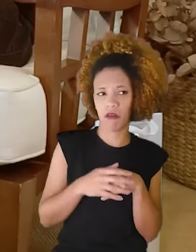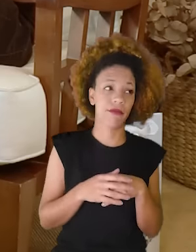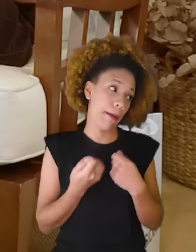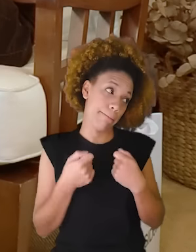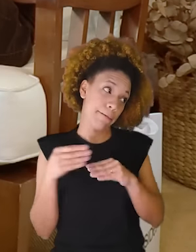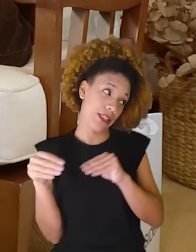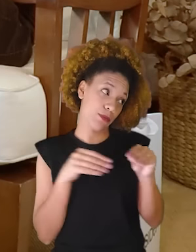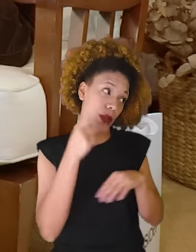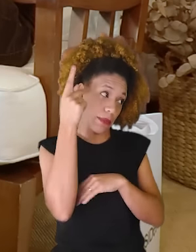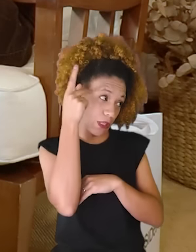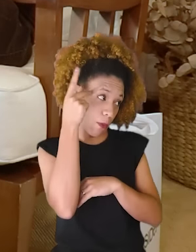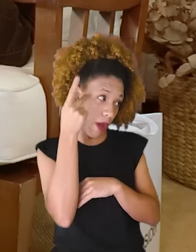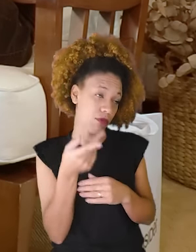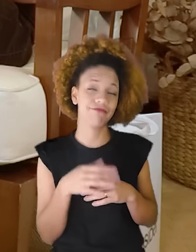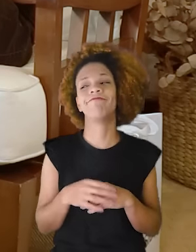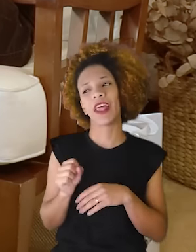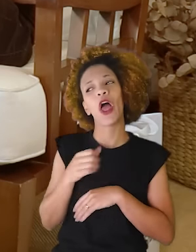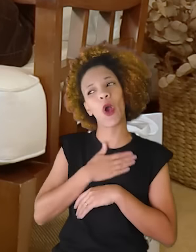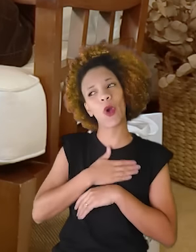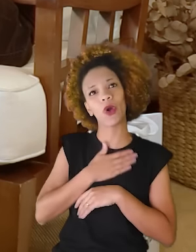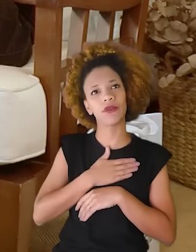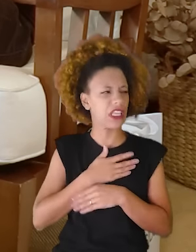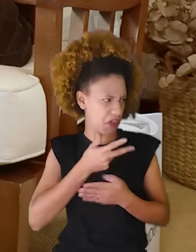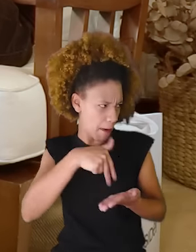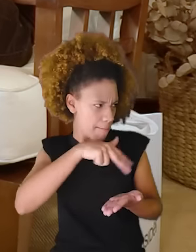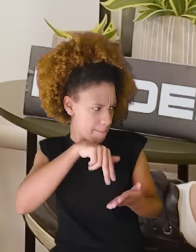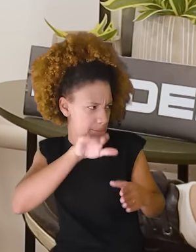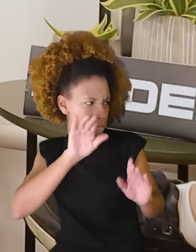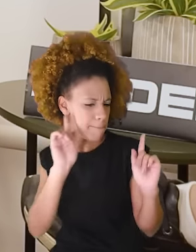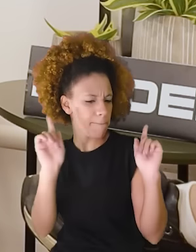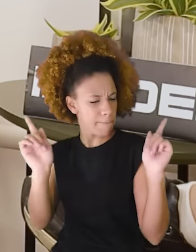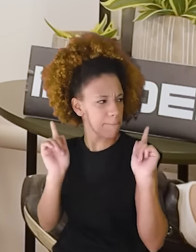eu gosto muito de de sair e tu vai aonde aqui balada mesmo vou em balada vou em festa vou em